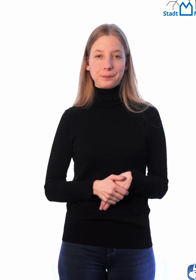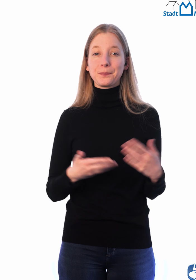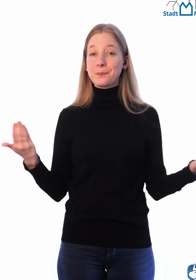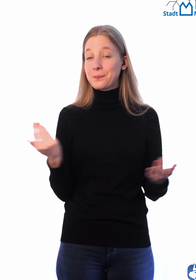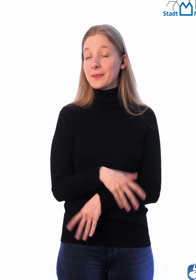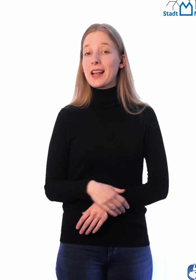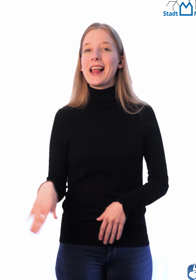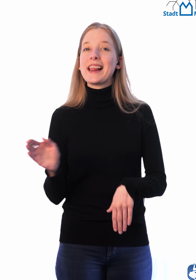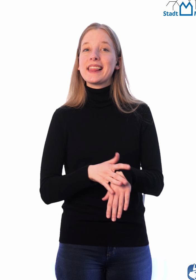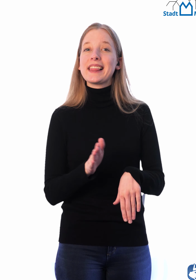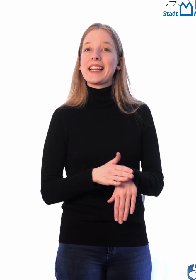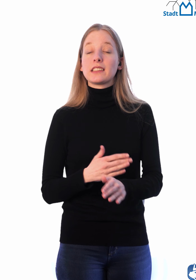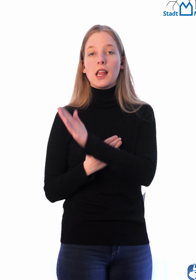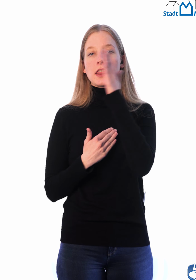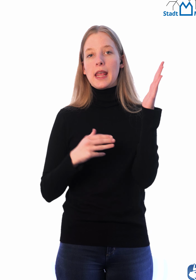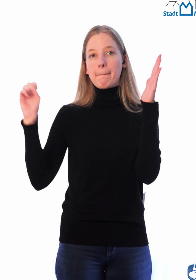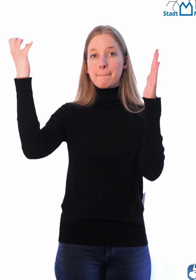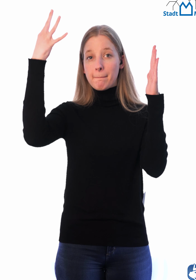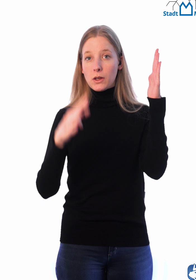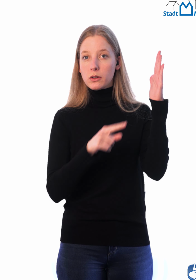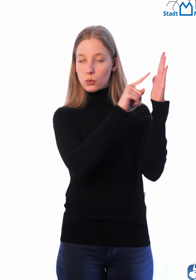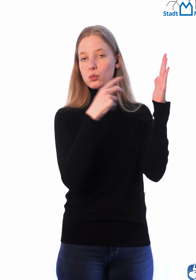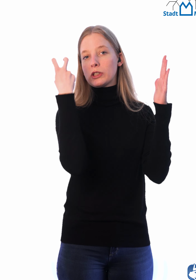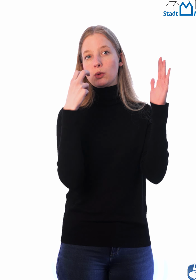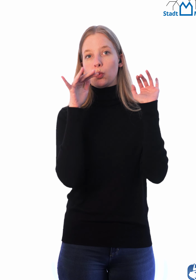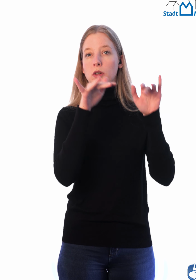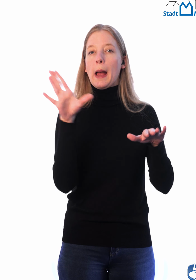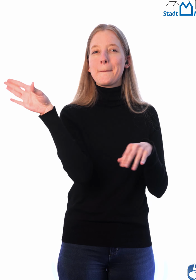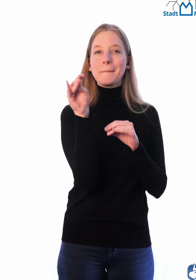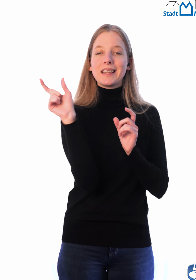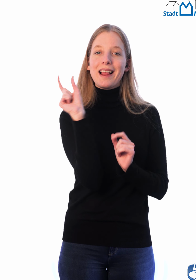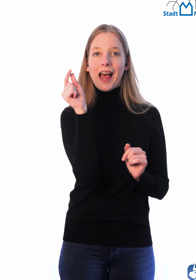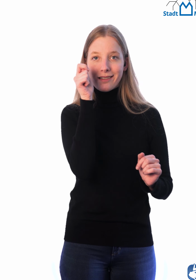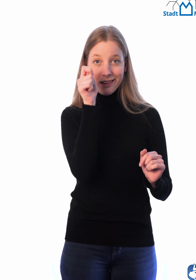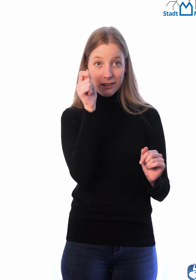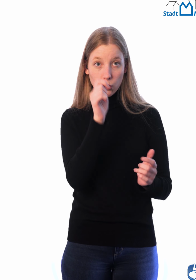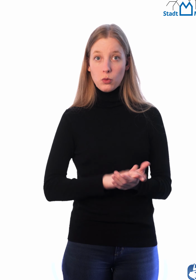Links neben dem Menü befindet sich die Suche. Sie ist eine kleine Lupe.